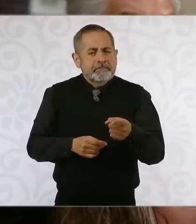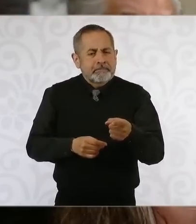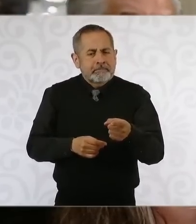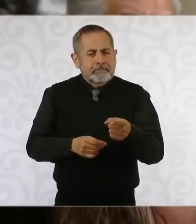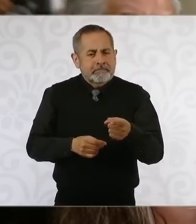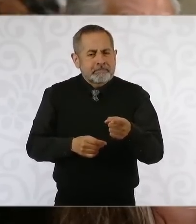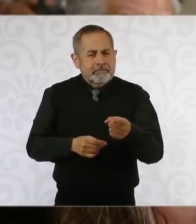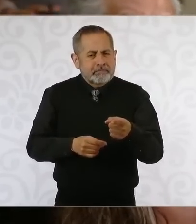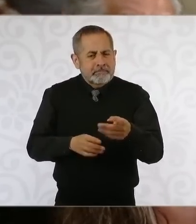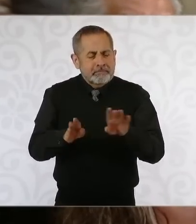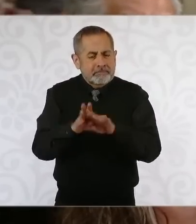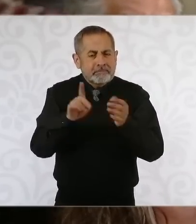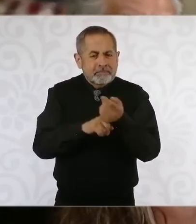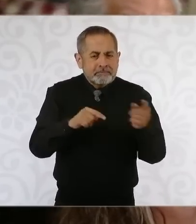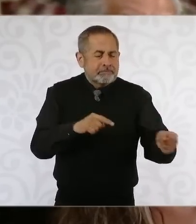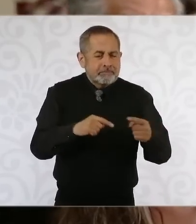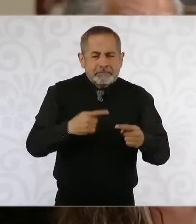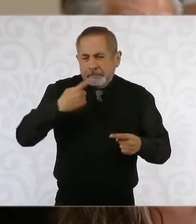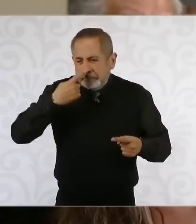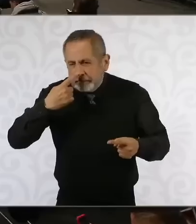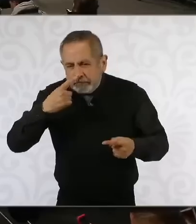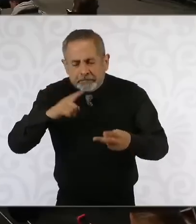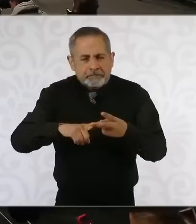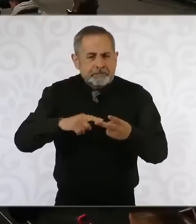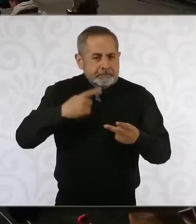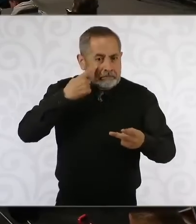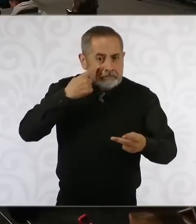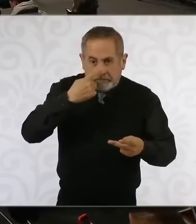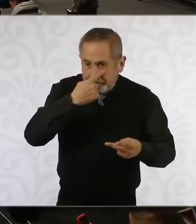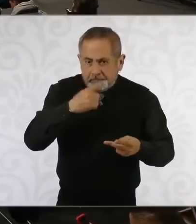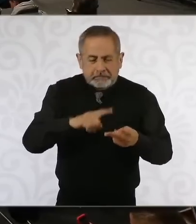estamos hablando de de nariz estamos hablando también de lo que es este los ojos estamos